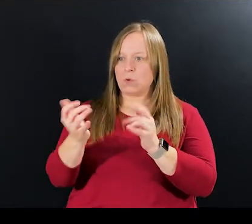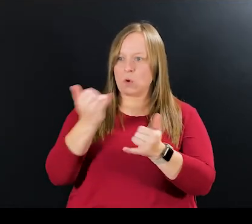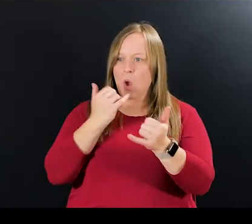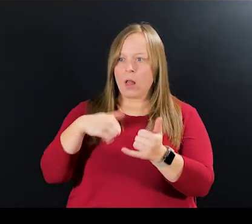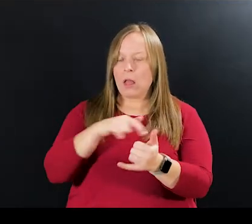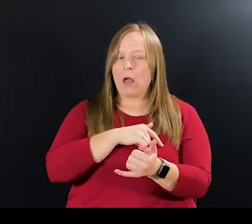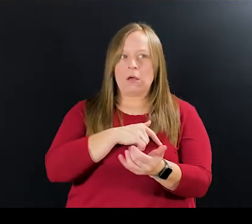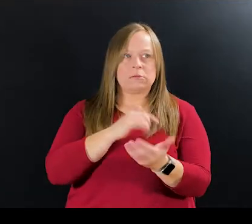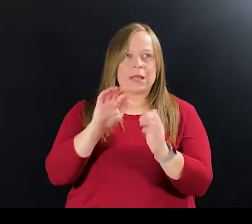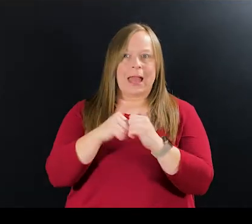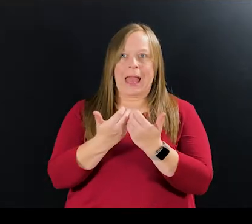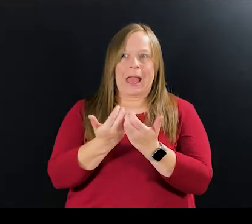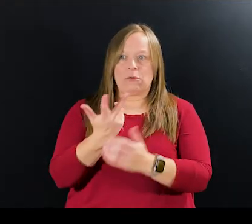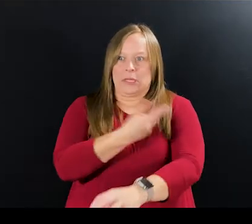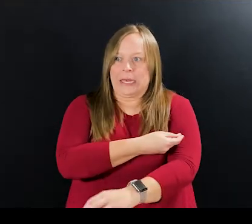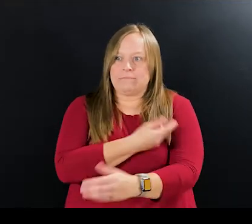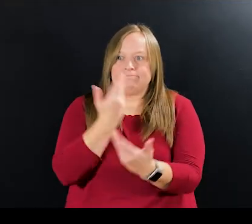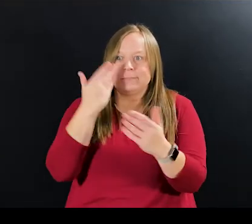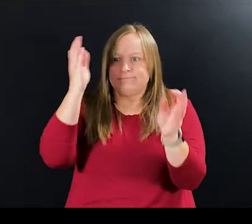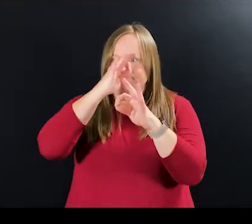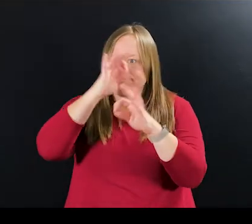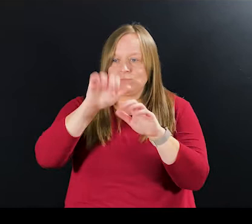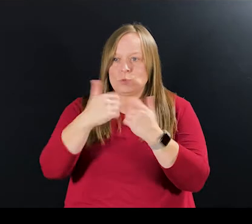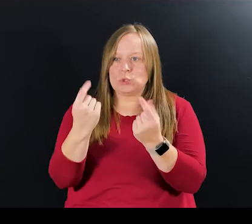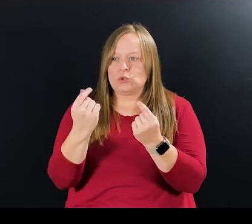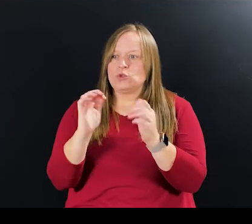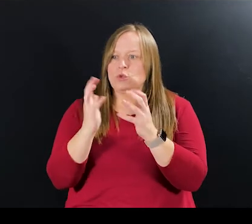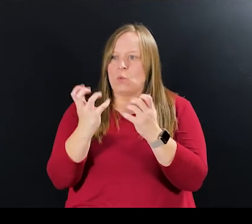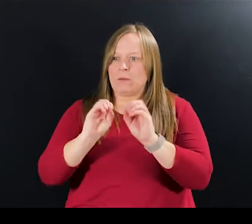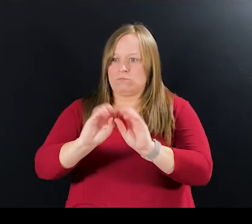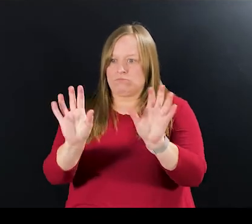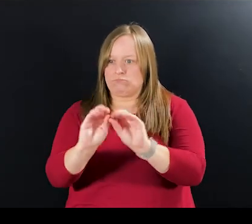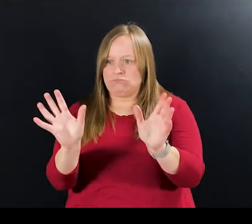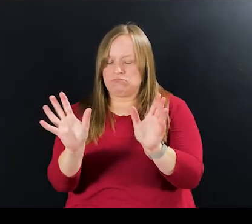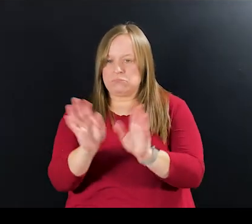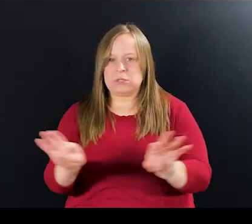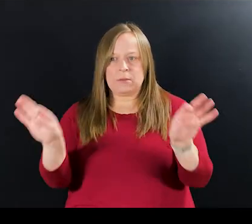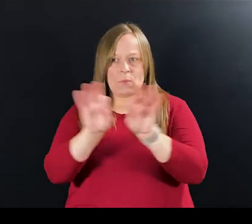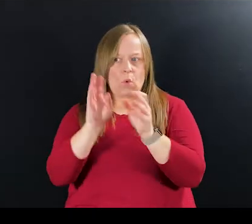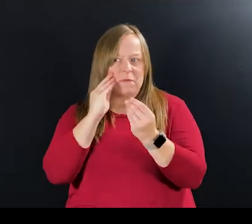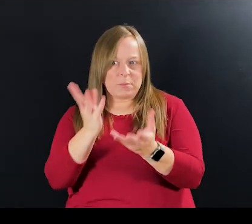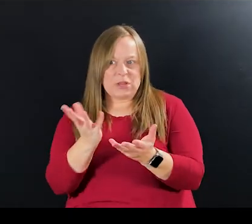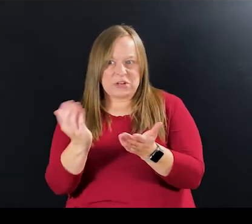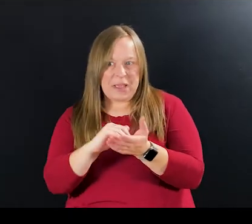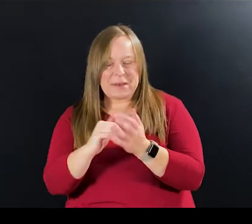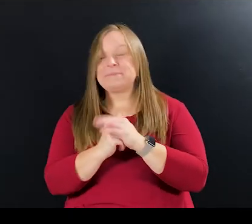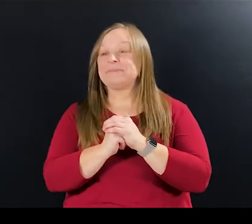Muchas personas nos llaman y no saben cómo acceder a esta vacuna y, por eso, hoy queremos dar esta información importante.